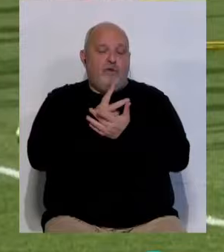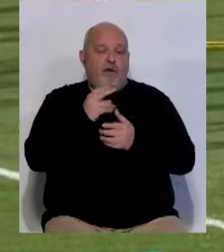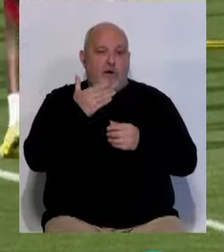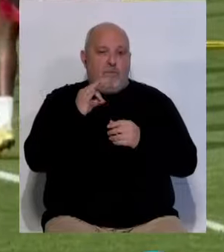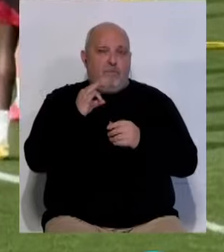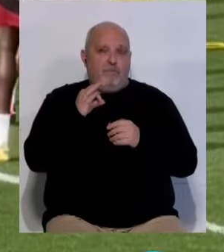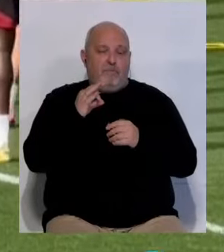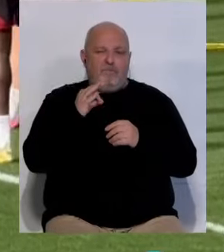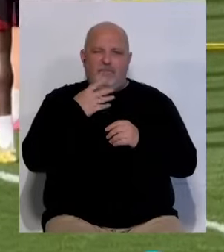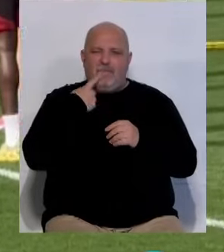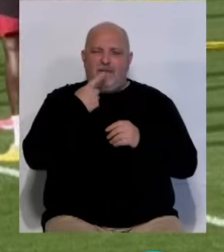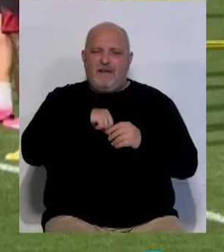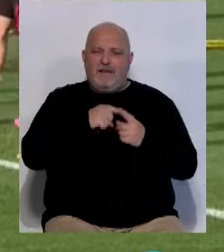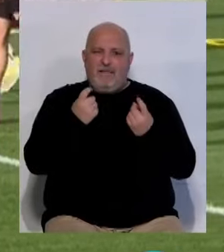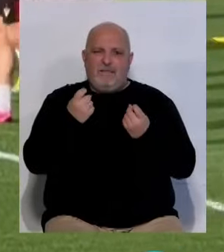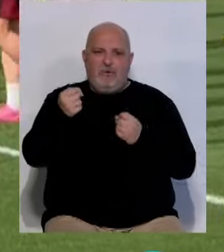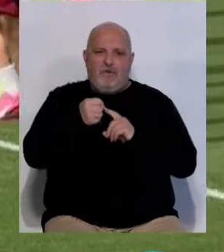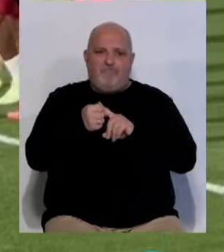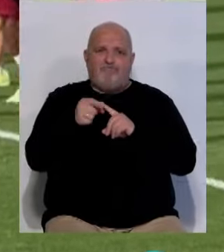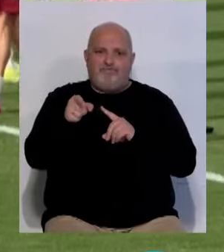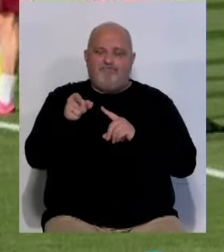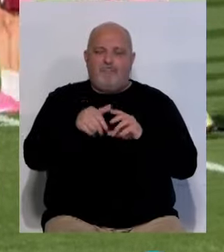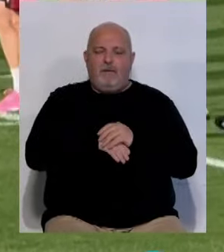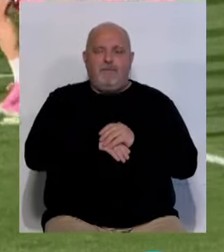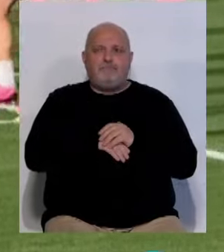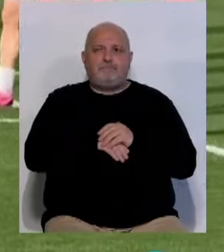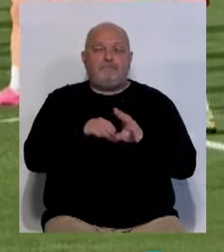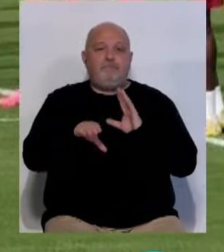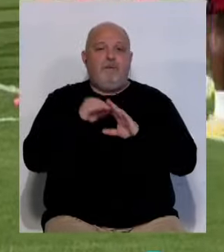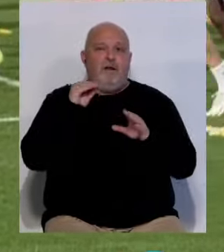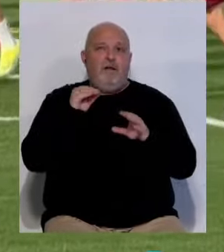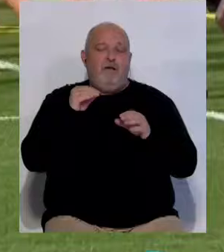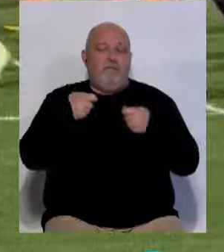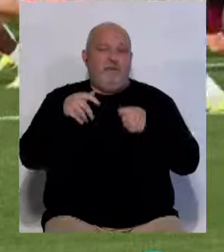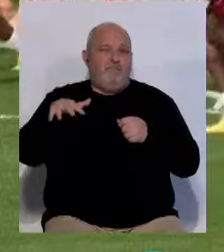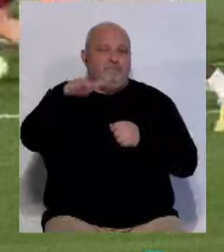es maravilló porque adás lo necesitamos eh luego también no entiendo en el mercado que se andado